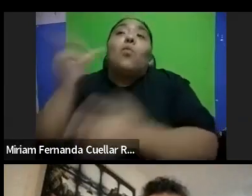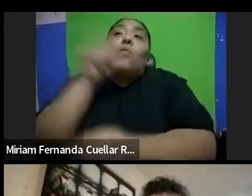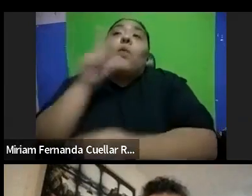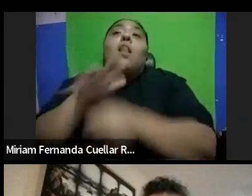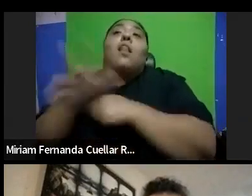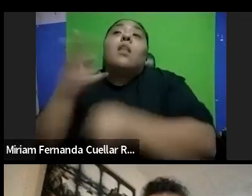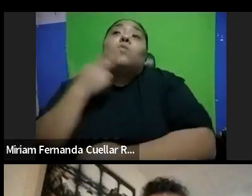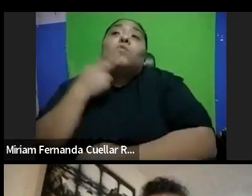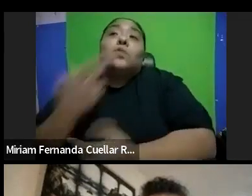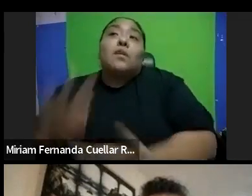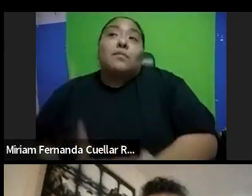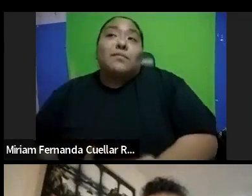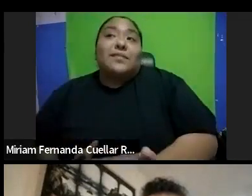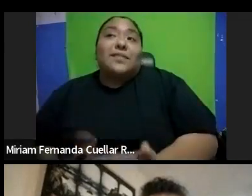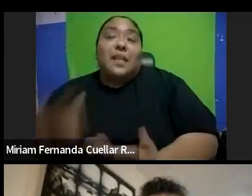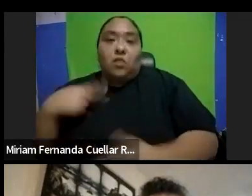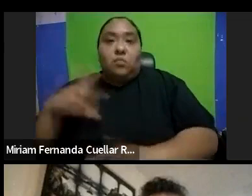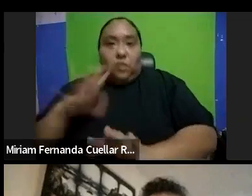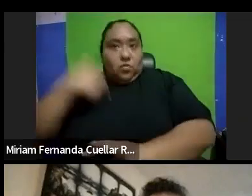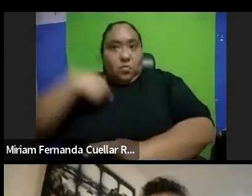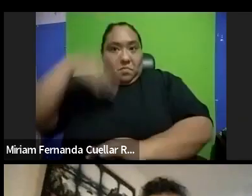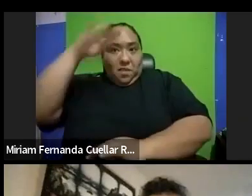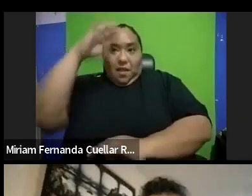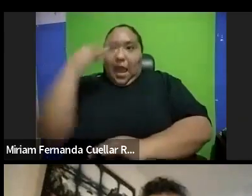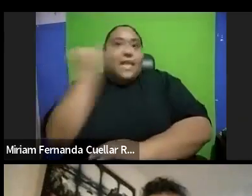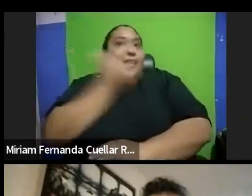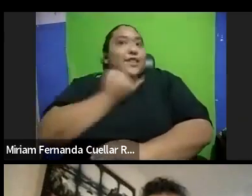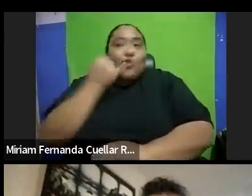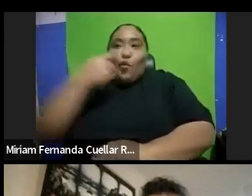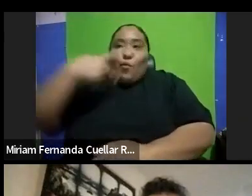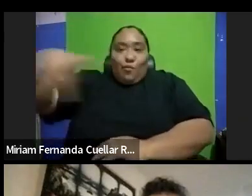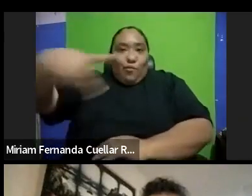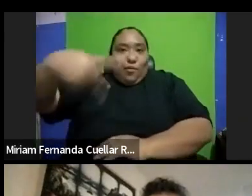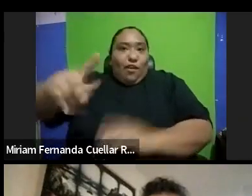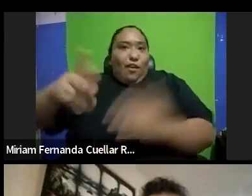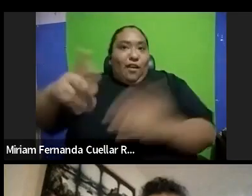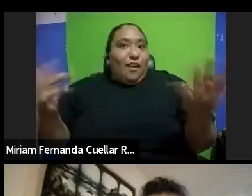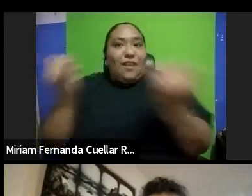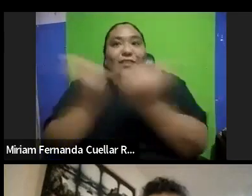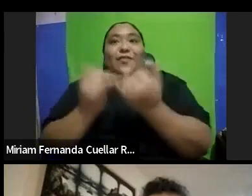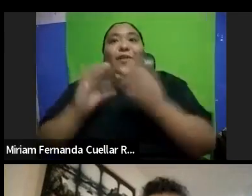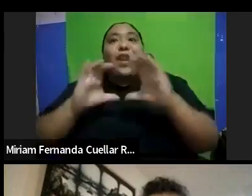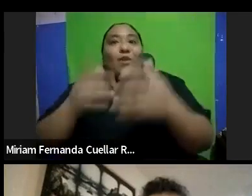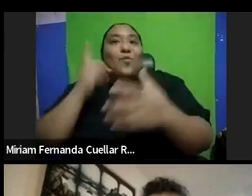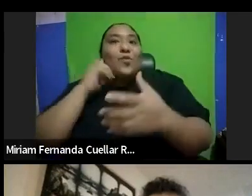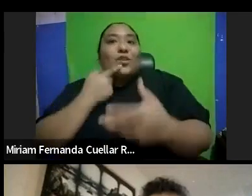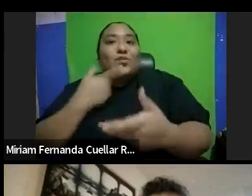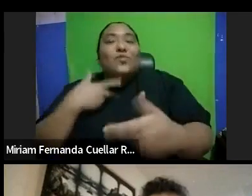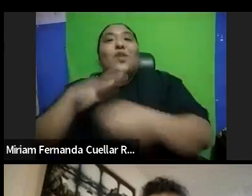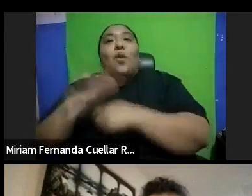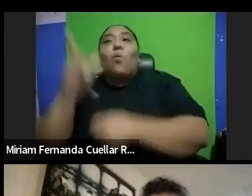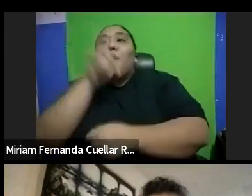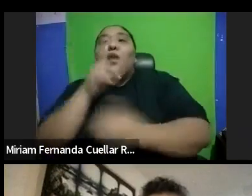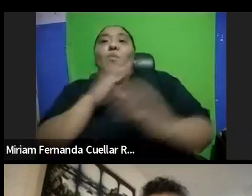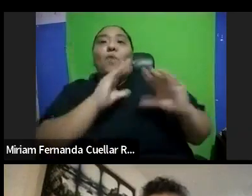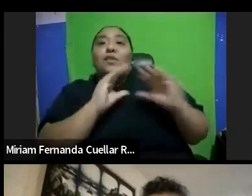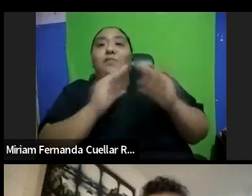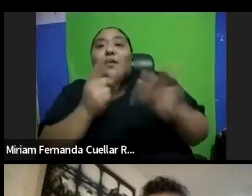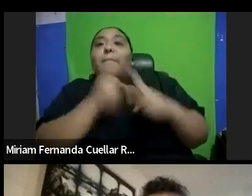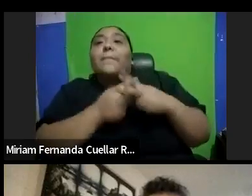pensamos en la lengua que piensan los sordos piensan en la lengua lengua de peñas, entonces hay que enseñar Entonces hay que Entonces hay que enseñarles